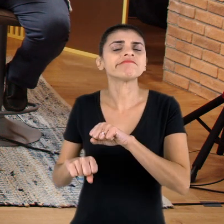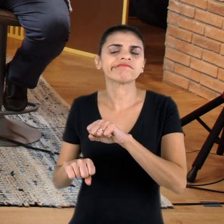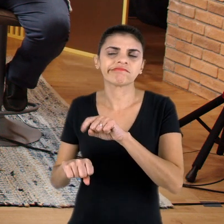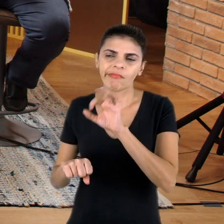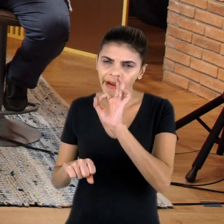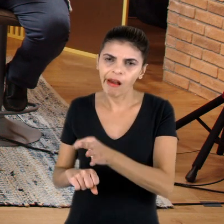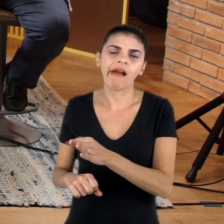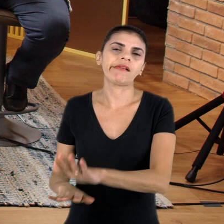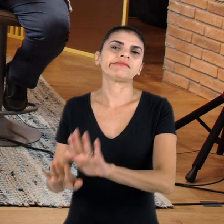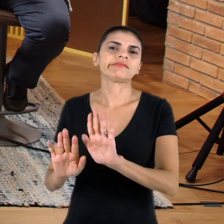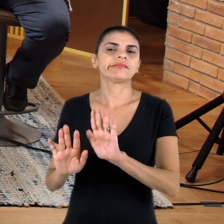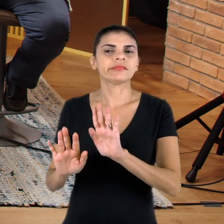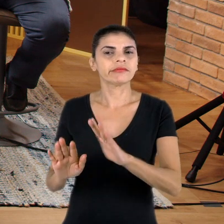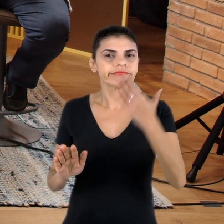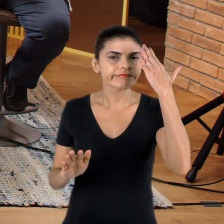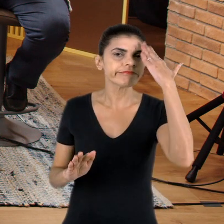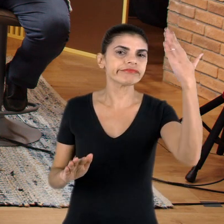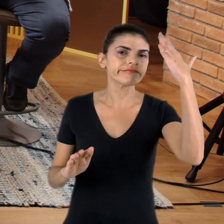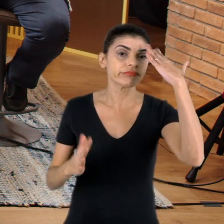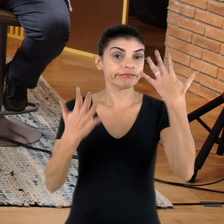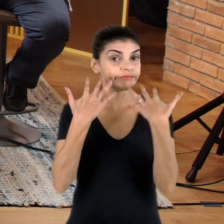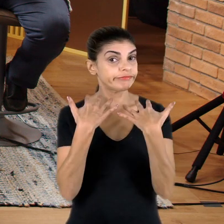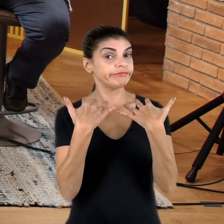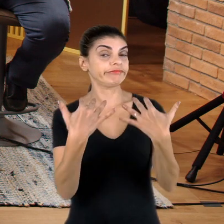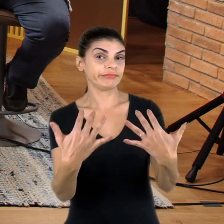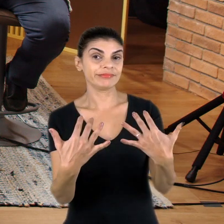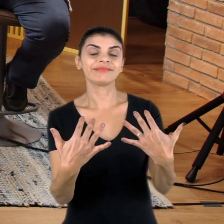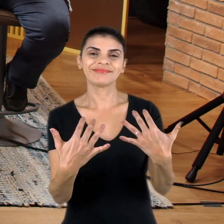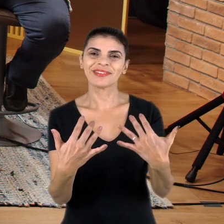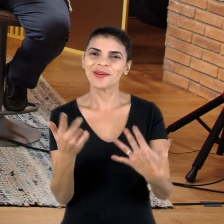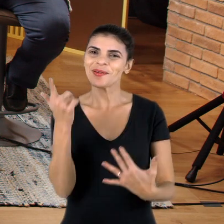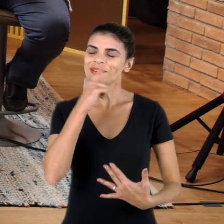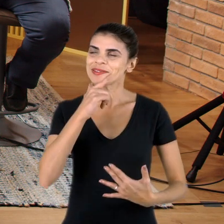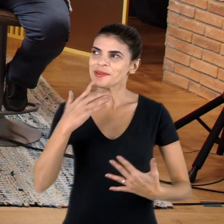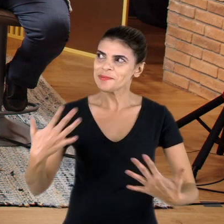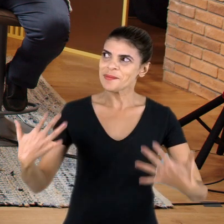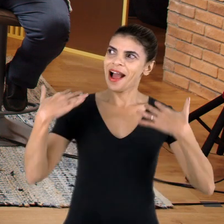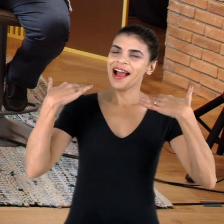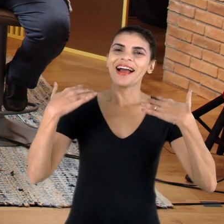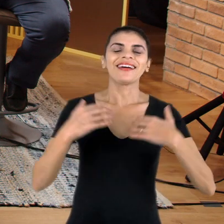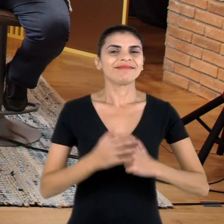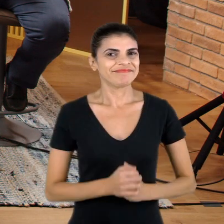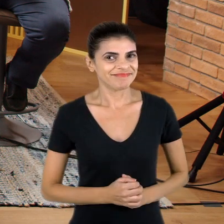O glamour do palco é... é a cereja do bolo assim. E eu gasto ele todo lá!